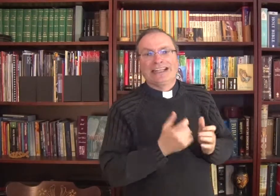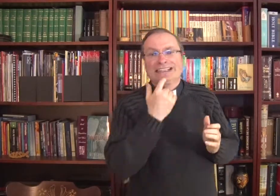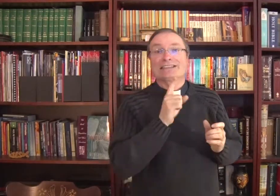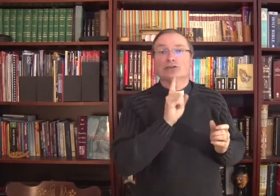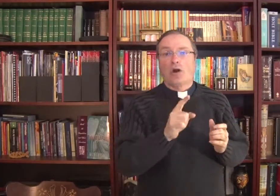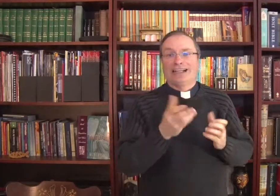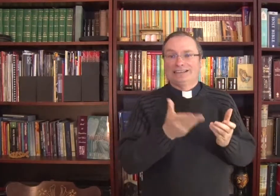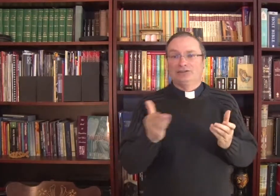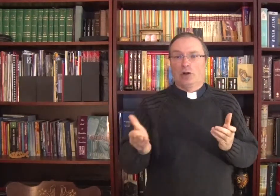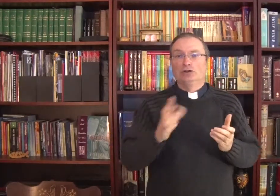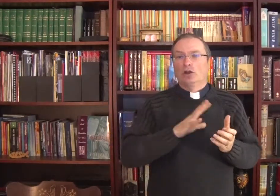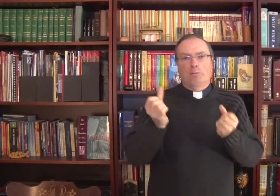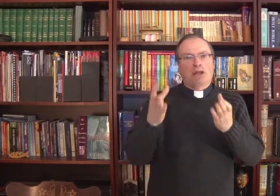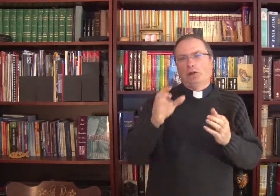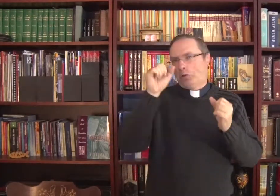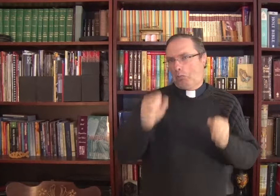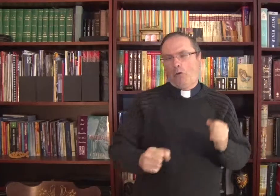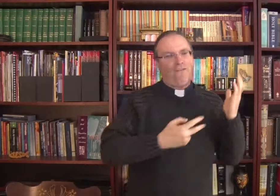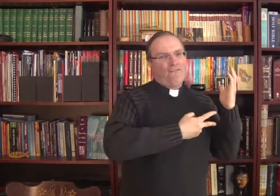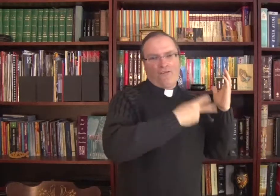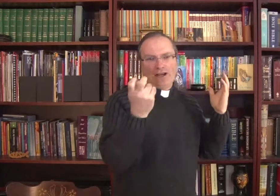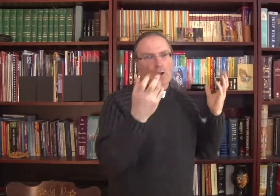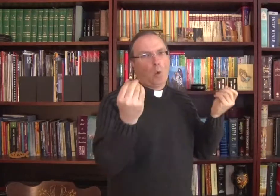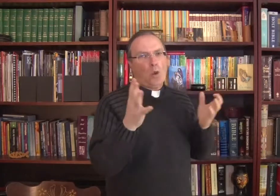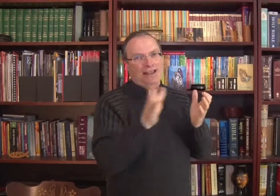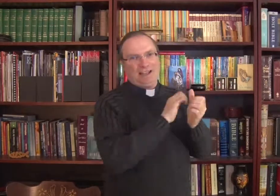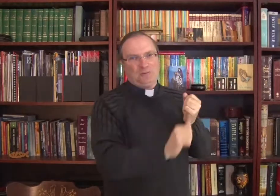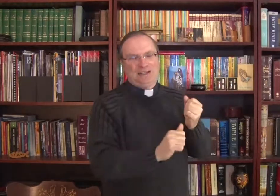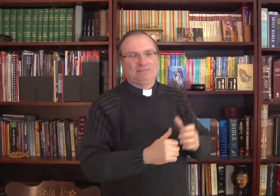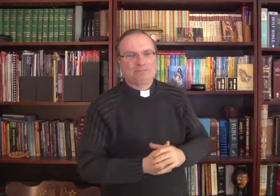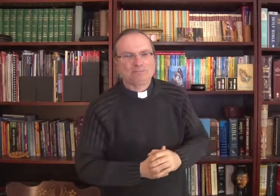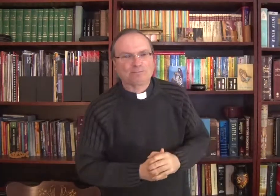qui sont les choses que personne ne peut voler ou détruire.